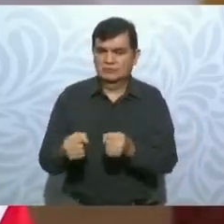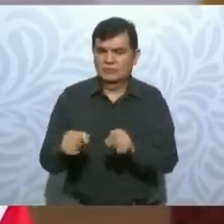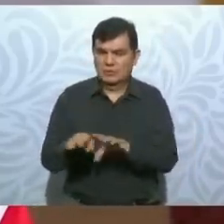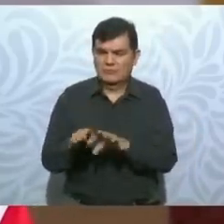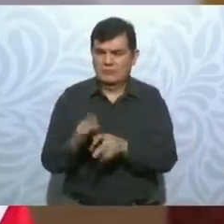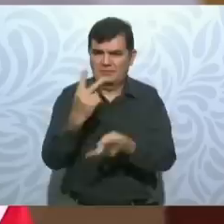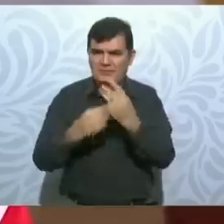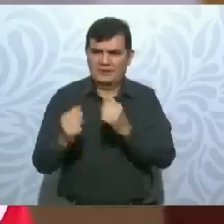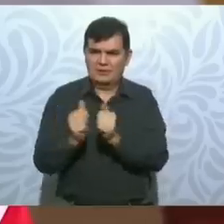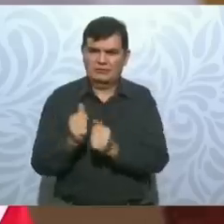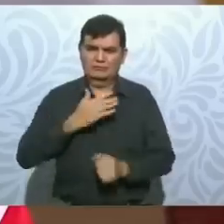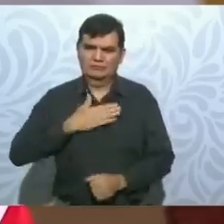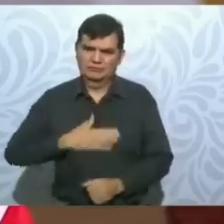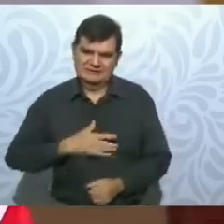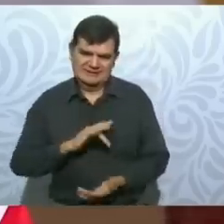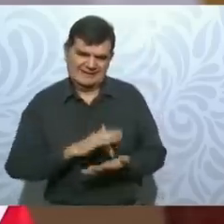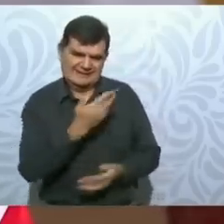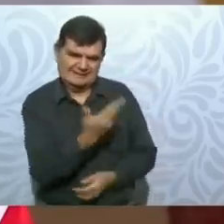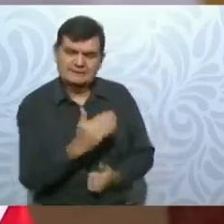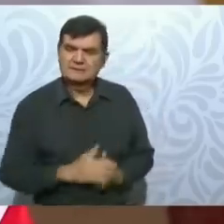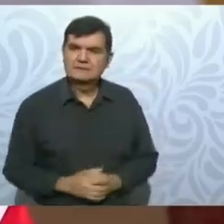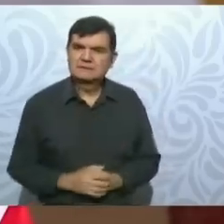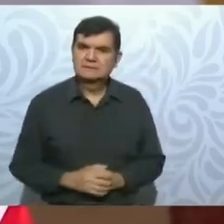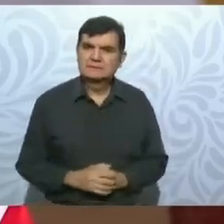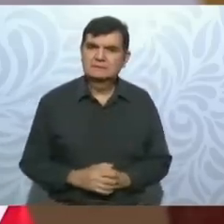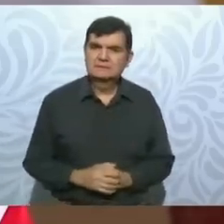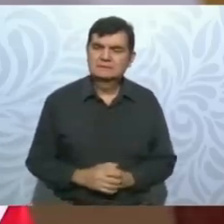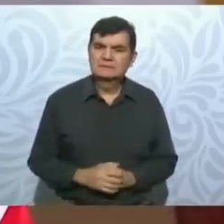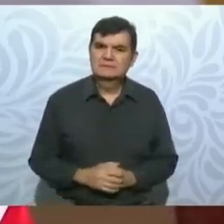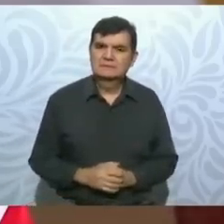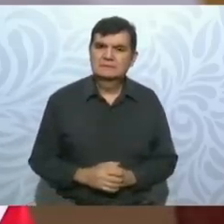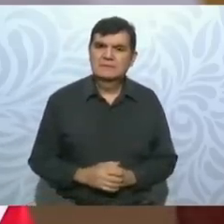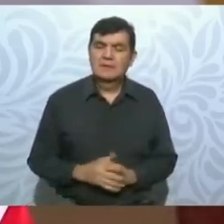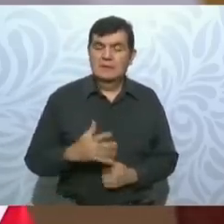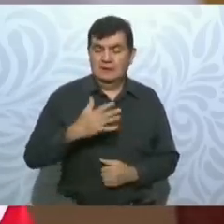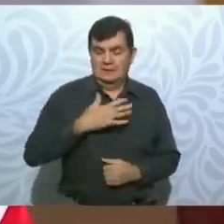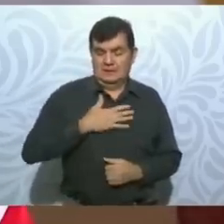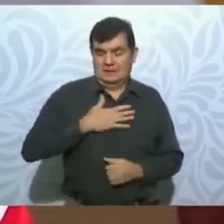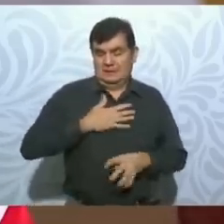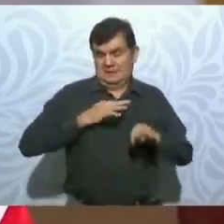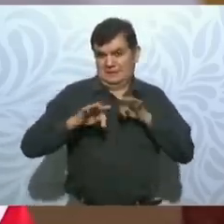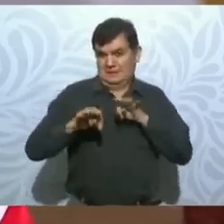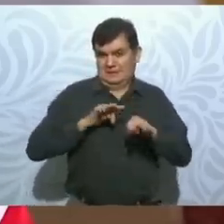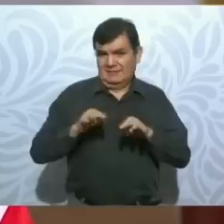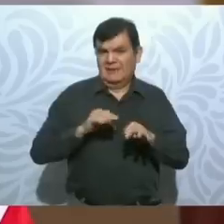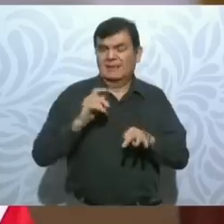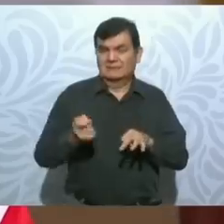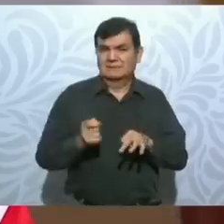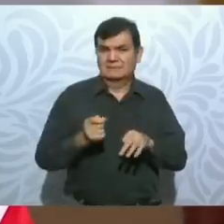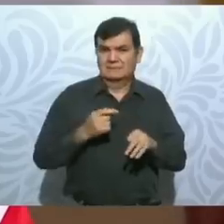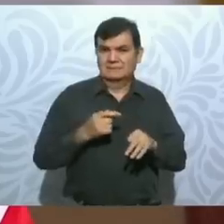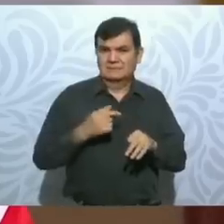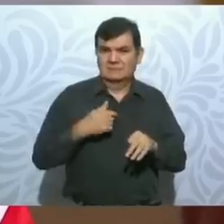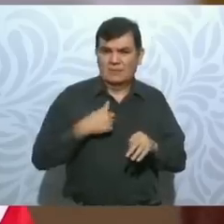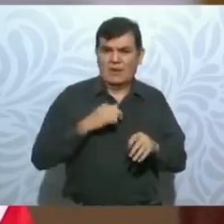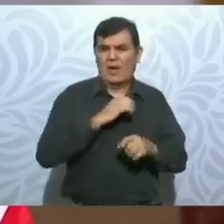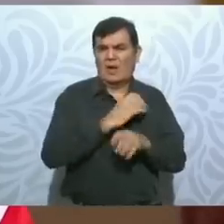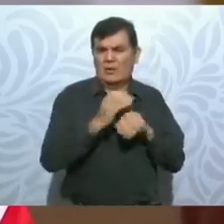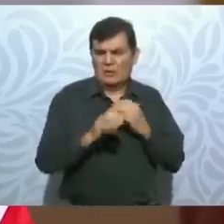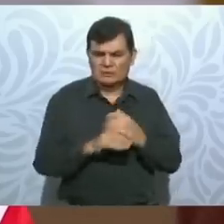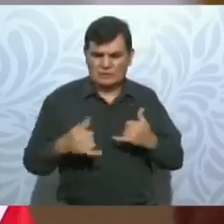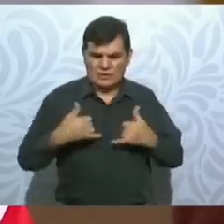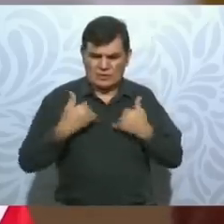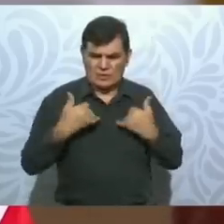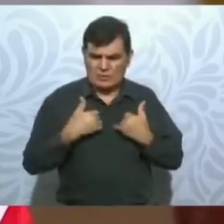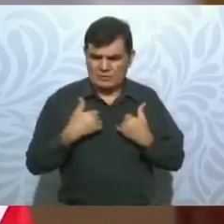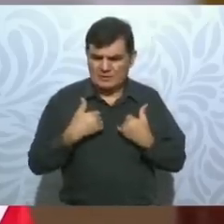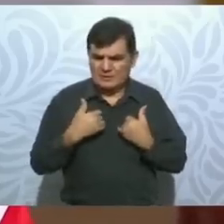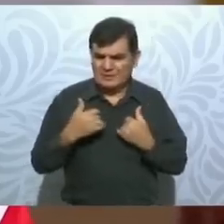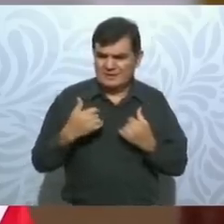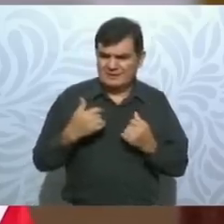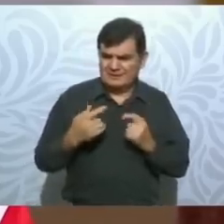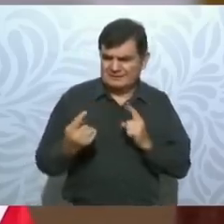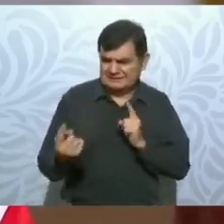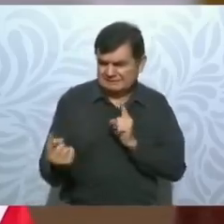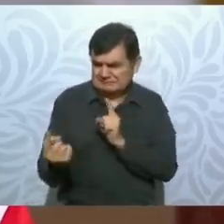justicia nuestra tarea es evitar que cualquier Joven se acerque a un grupo delictivo y eso solo